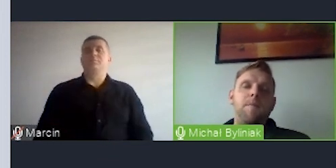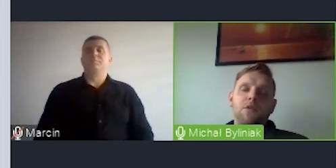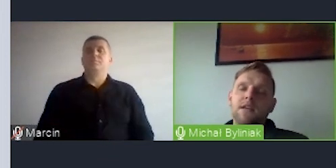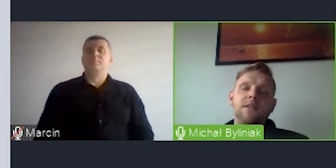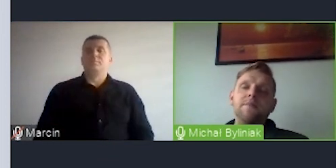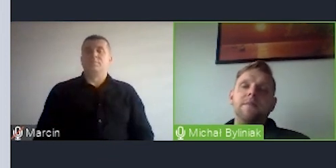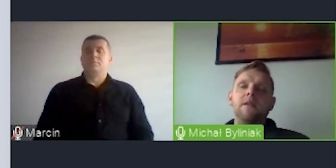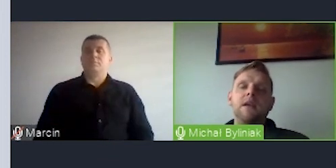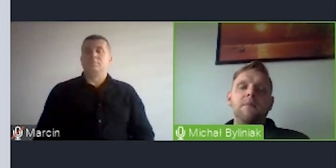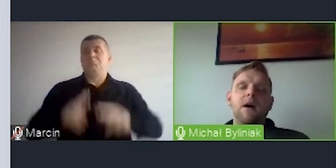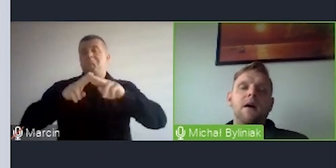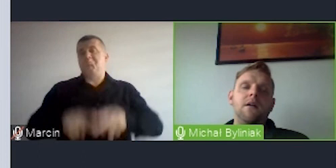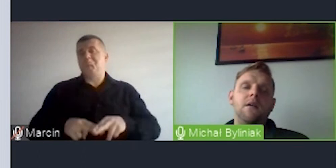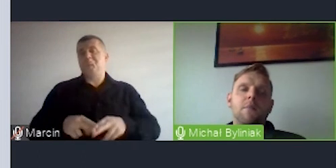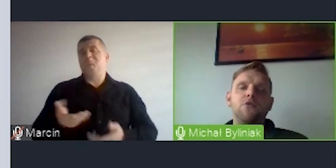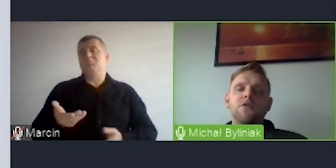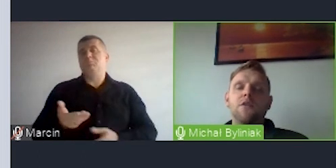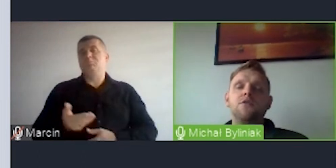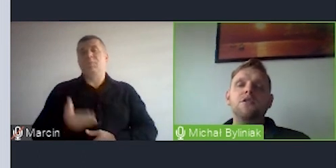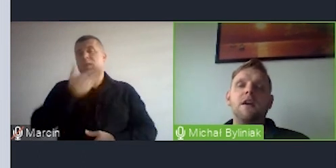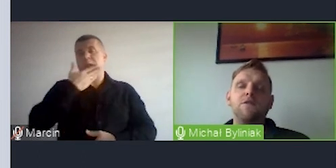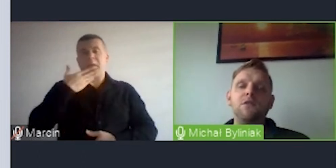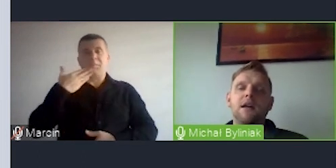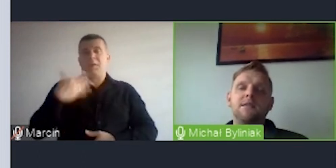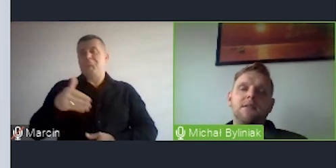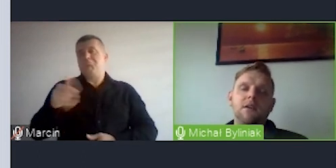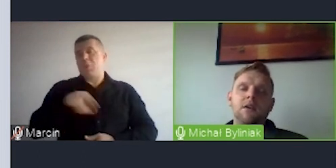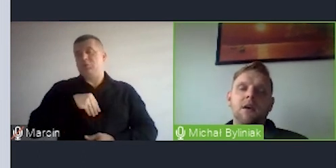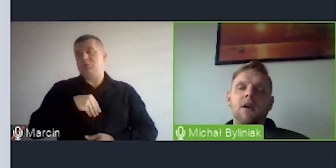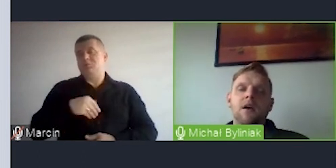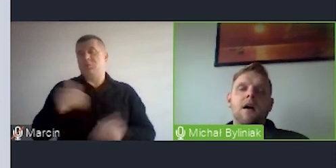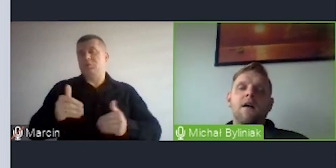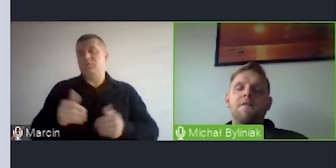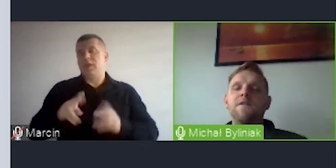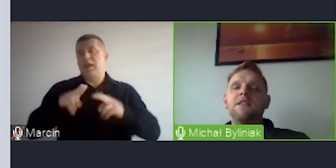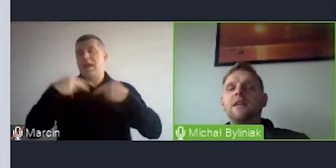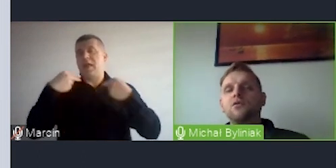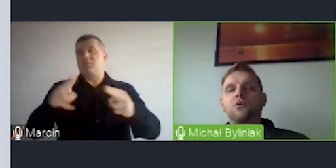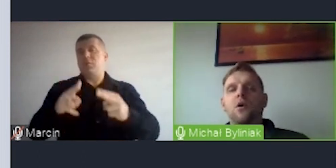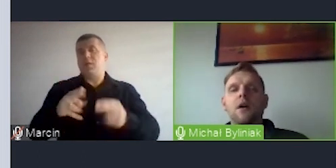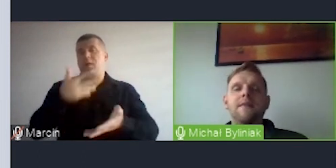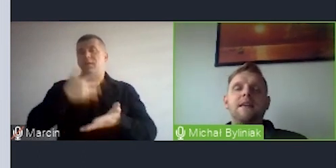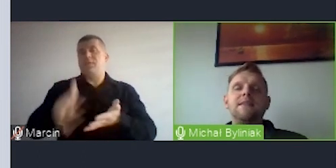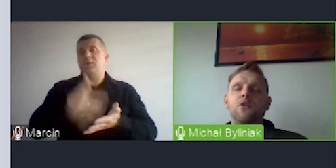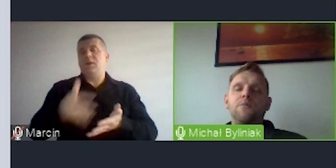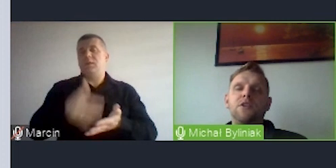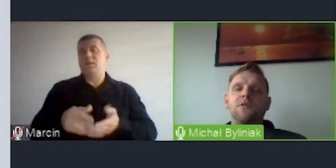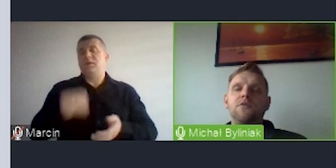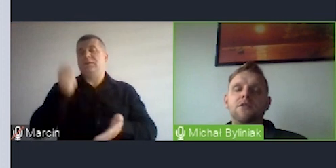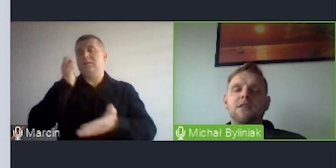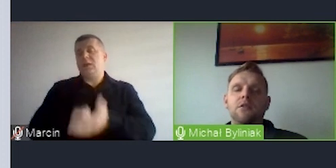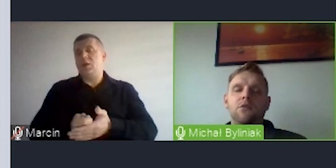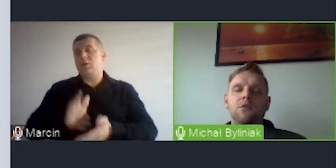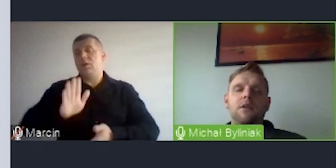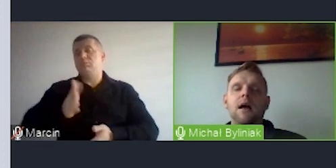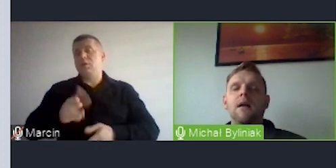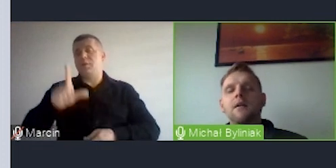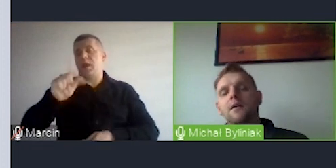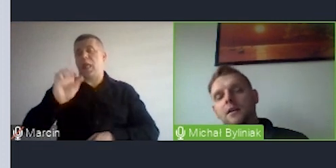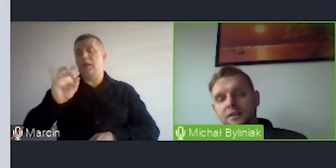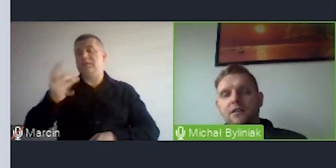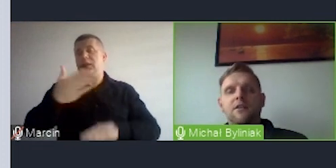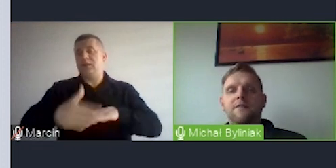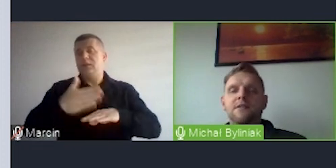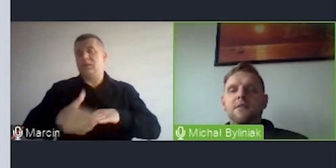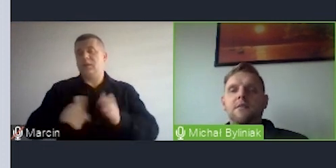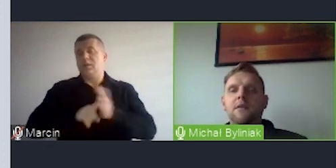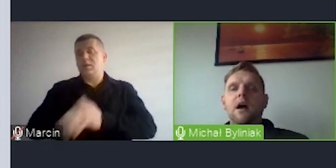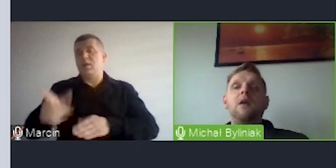Ponadto nie ma możliwości refundacji wydatków na zakup przedmiotów leasingu dla leasingodawcy,